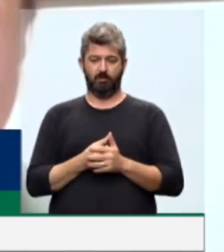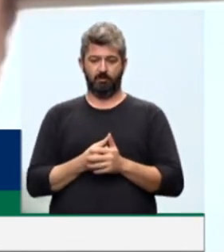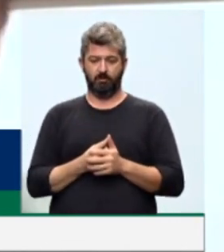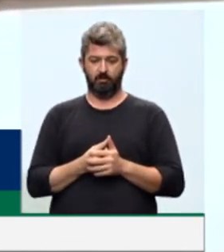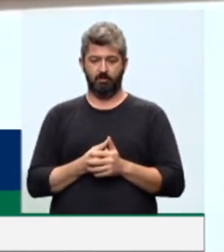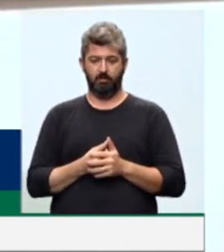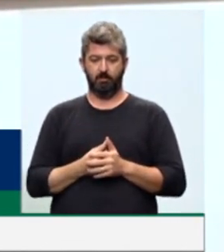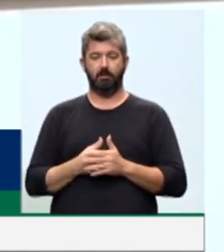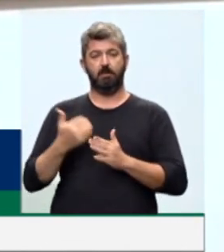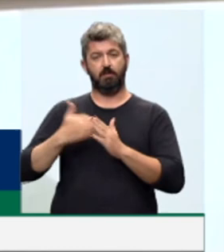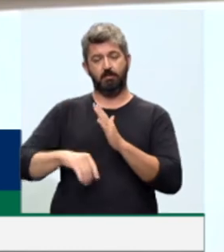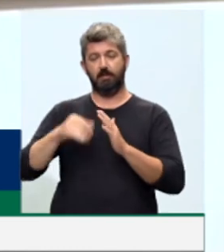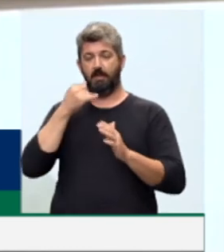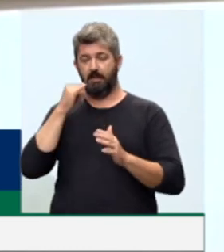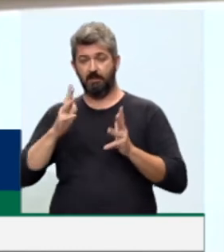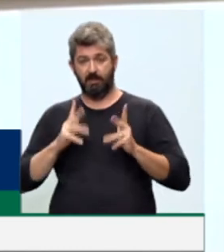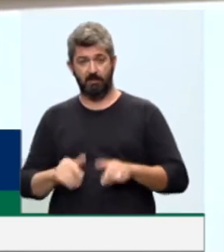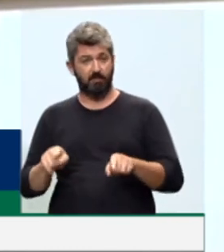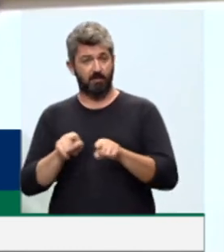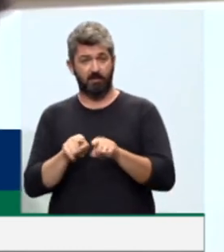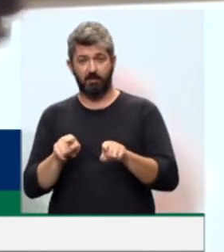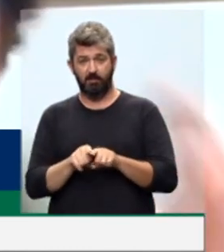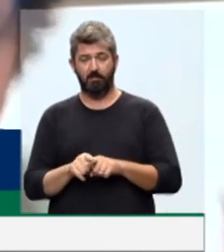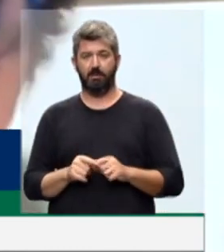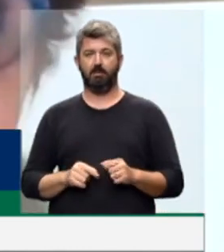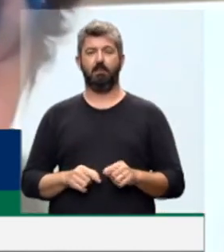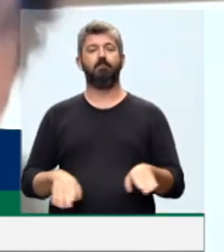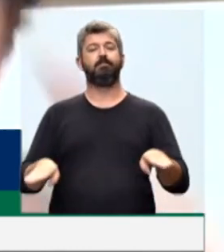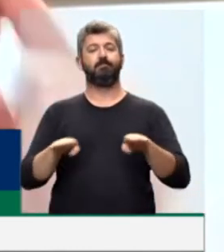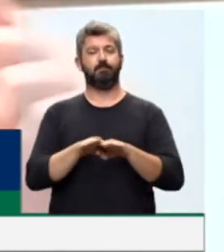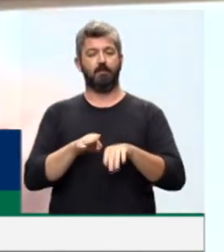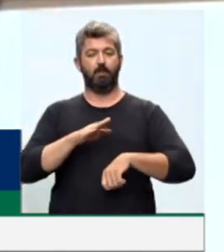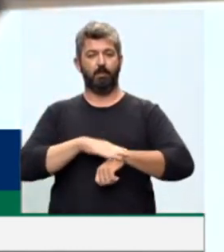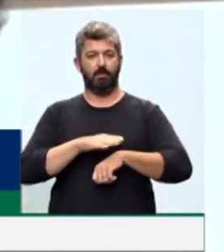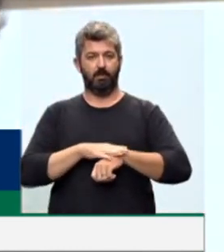E AO MESMO TEMPO, VOCÊ TEM A RETIRADA DE RECURSOS, PARA PESQUISA E DESENVOLVIMENTO E